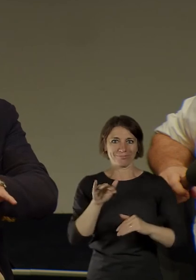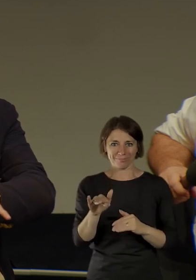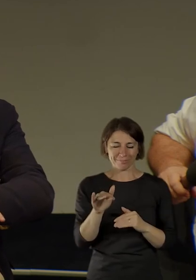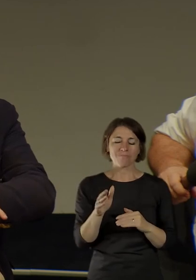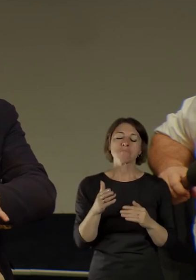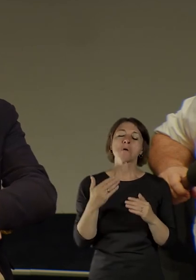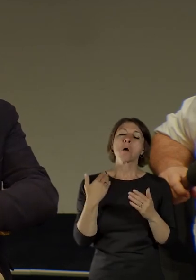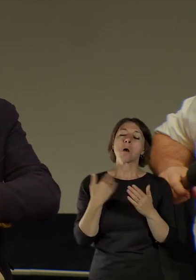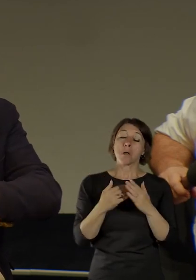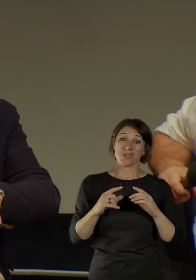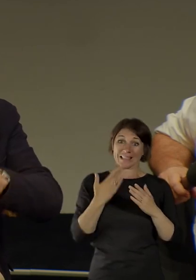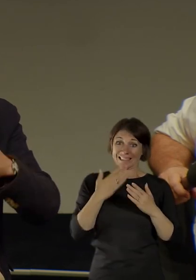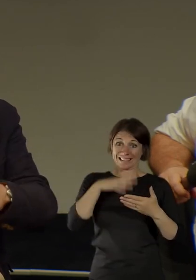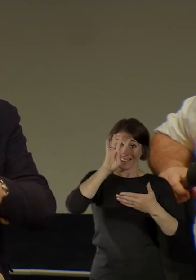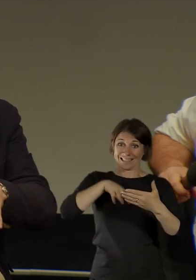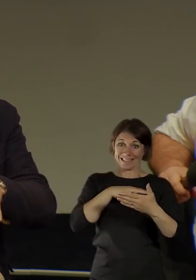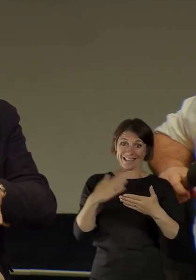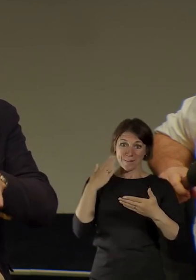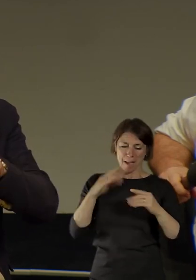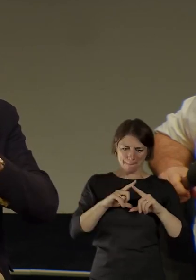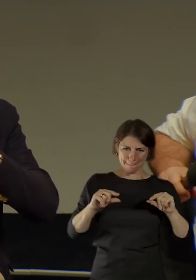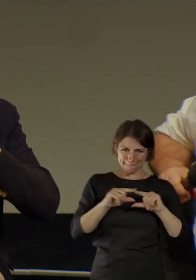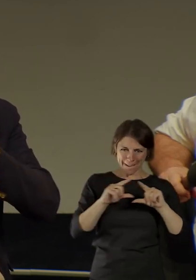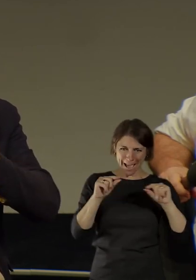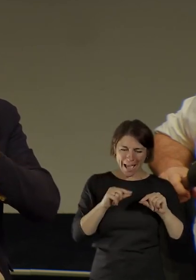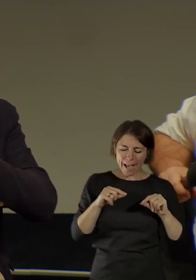poměrně dobře v podrobnosti územního plánu